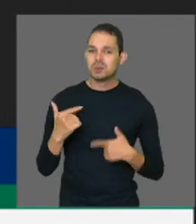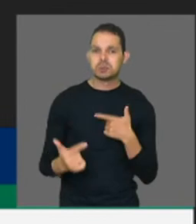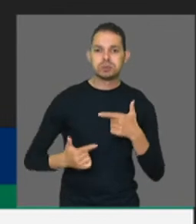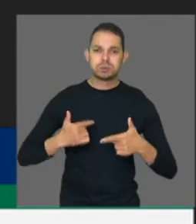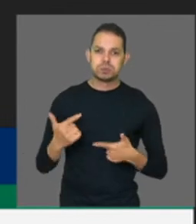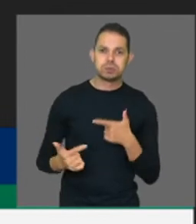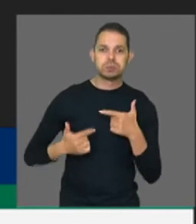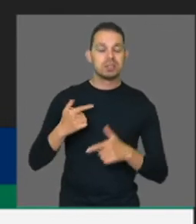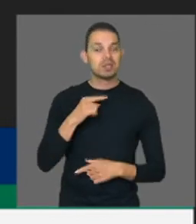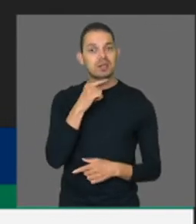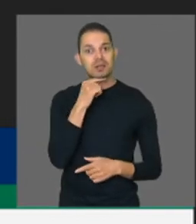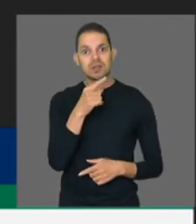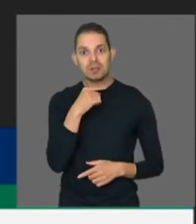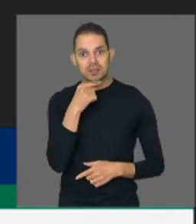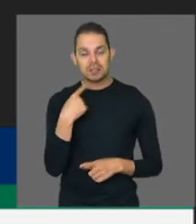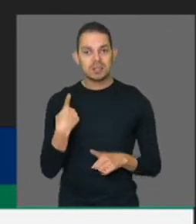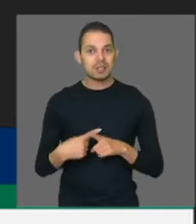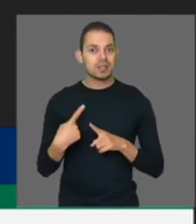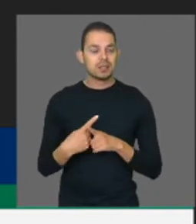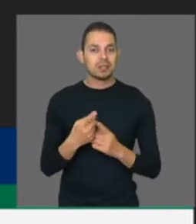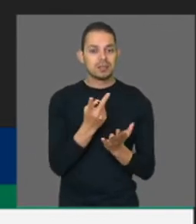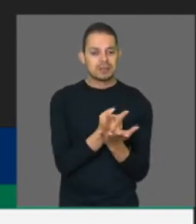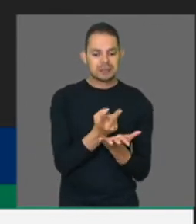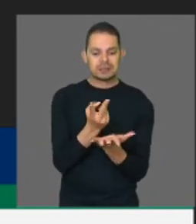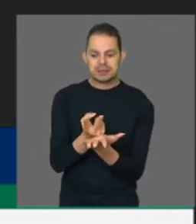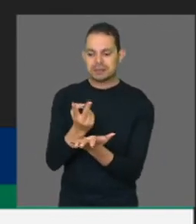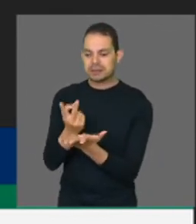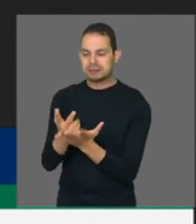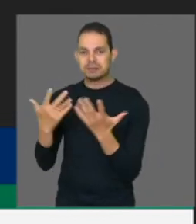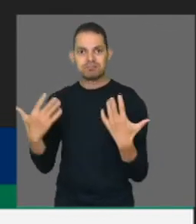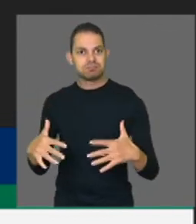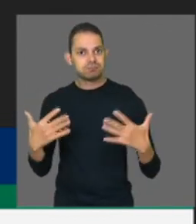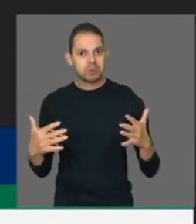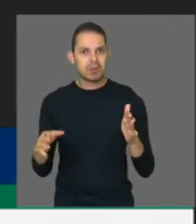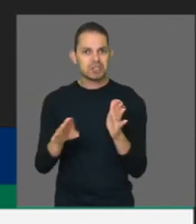NÃO CONSEGUEM MAIS DAR CONTA DE ATENDER A ENORME DEMANDA DE PESSOAS QUE CHEGAM AOS HOSPITAIS, UTIS, EM SITUAÇÃO